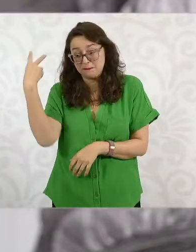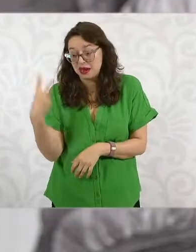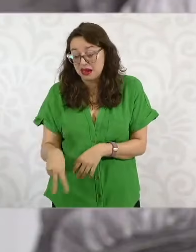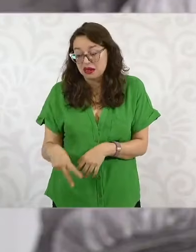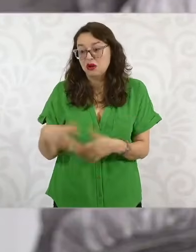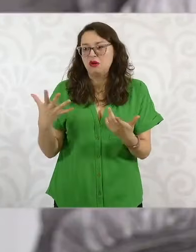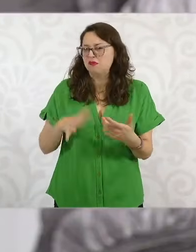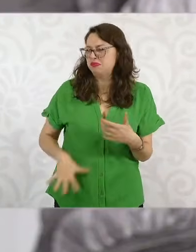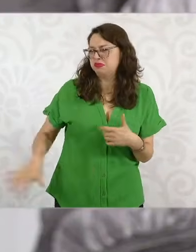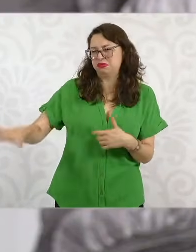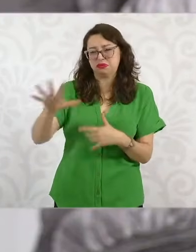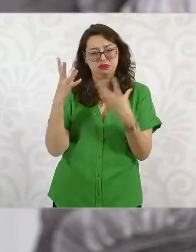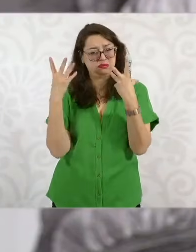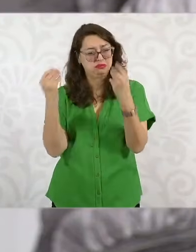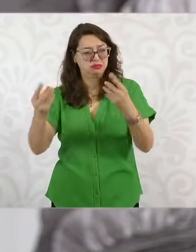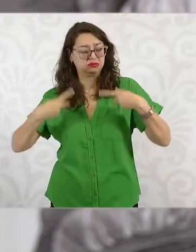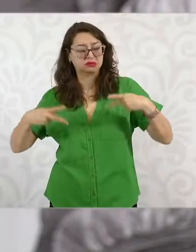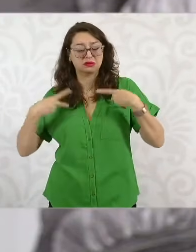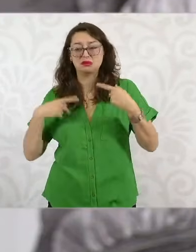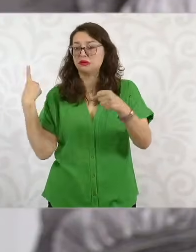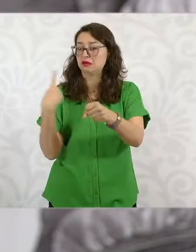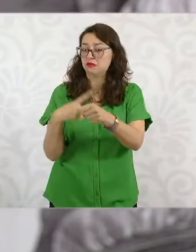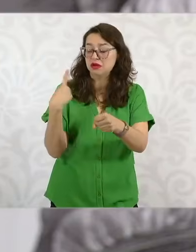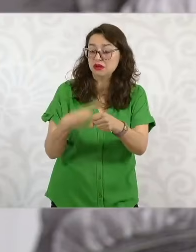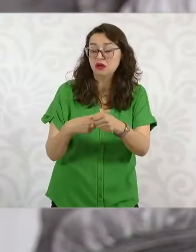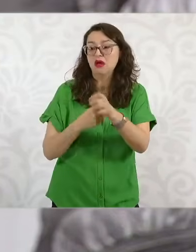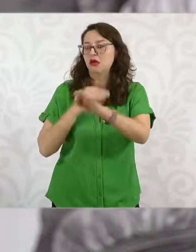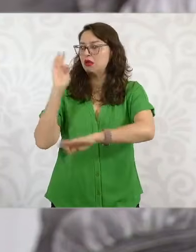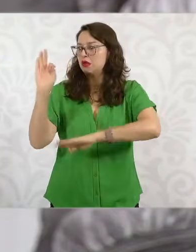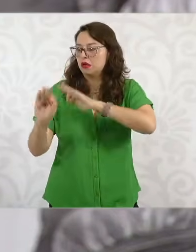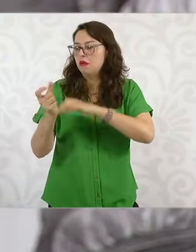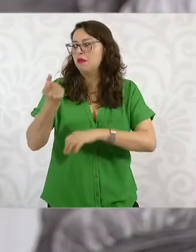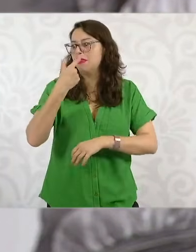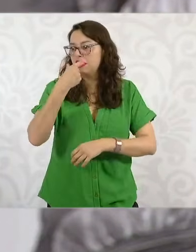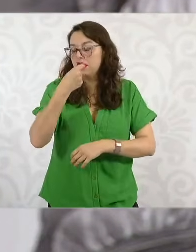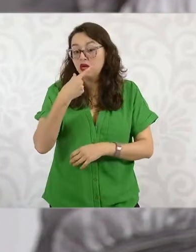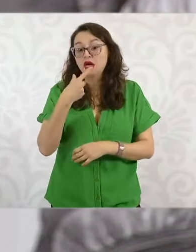prevalencia y valor estratégico para la protección de millones de mexicanos, la disponibilidad